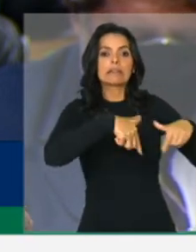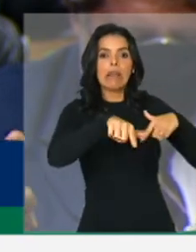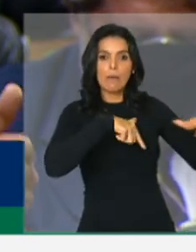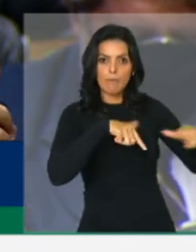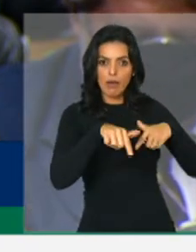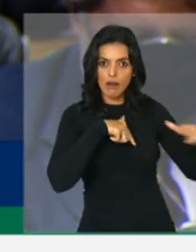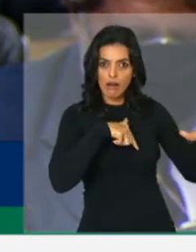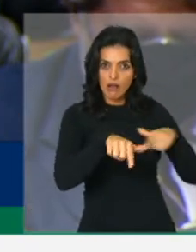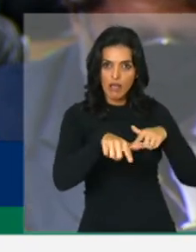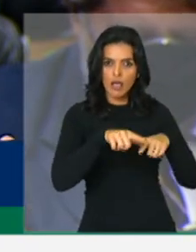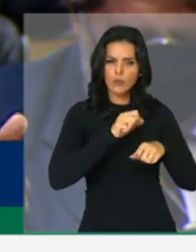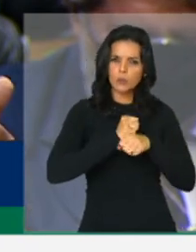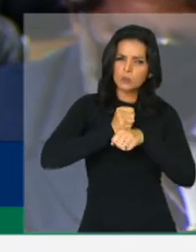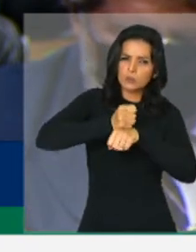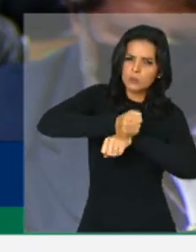ESSE TRABALHO REMOTO QUE É FUNDAMENTAL E TÊM... O